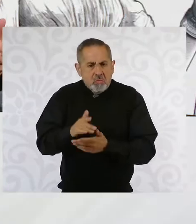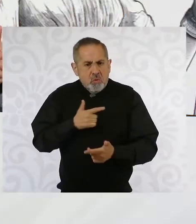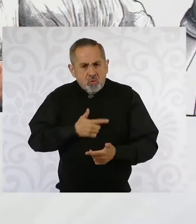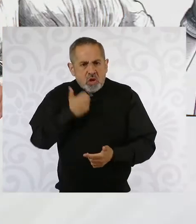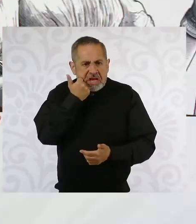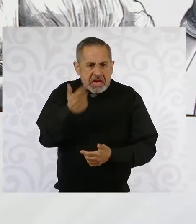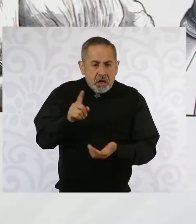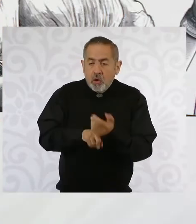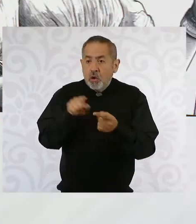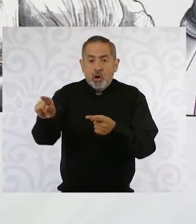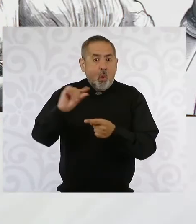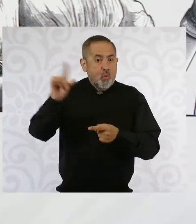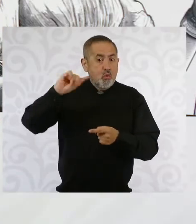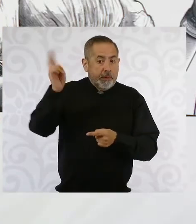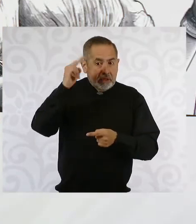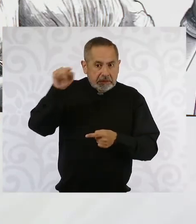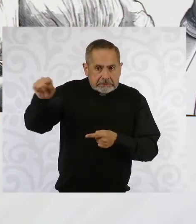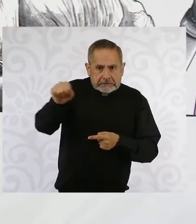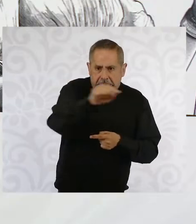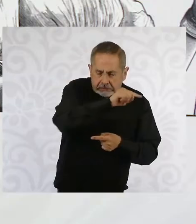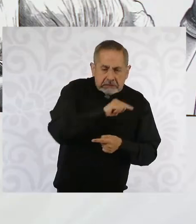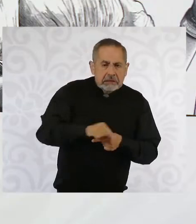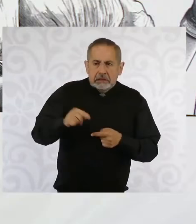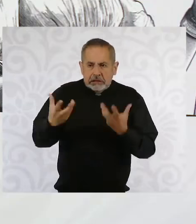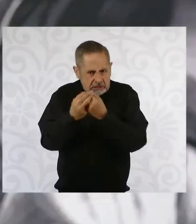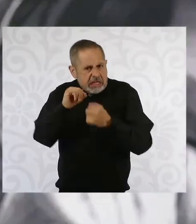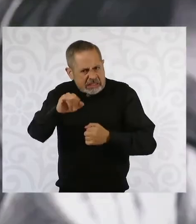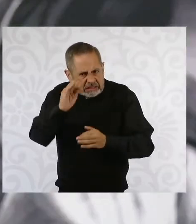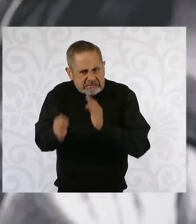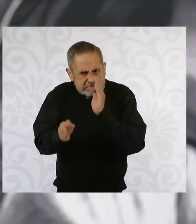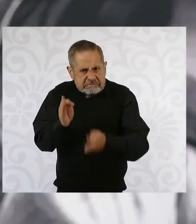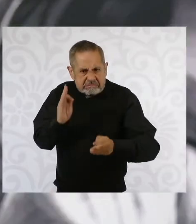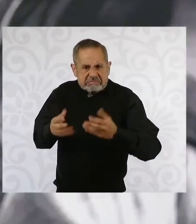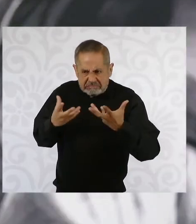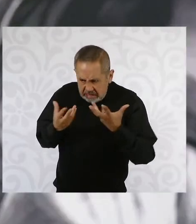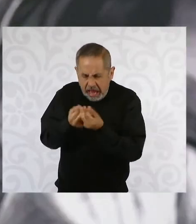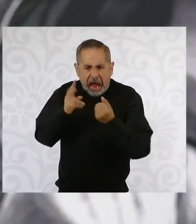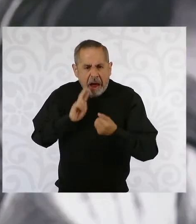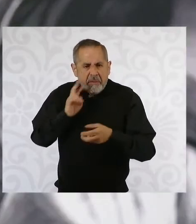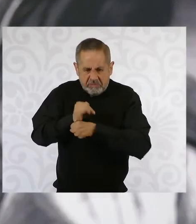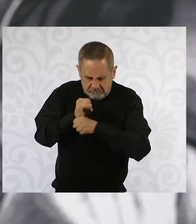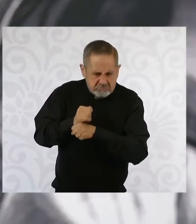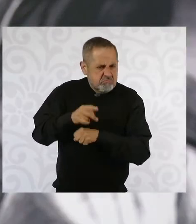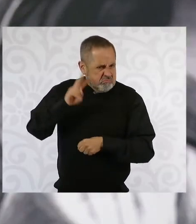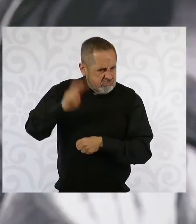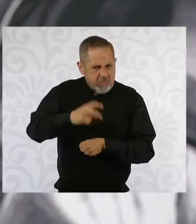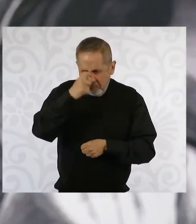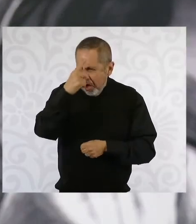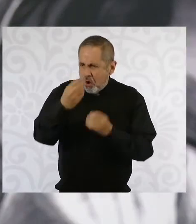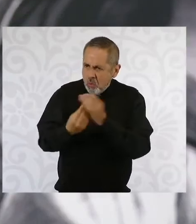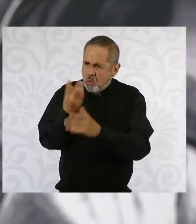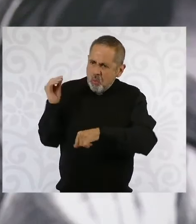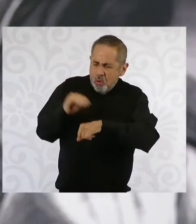academia de de participar y volverse parte de de esta iniciativa entonces La respuesta es sí